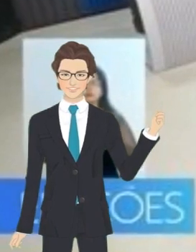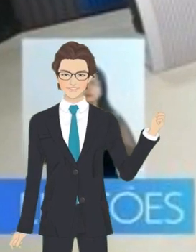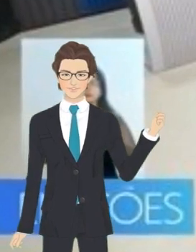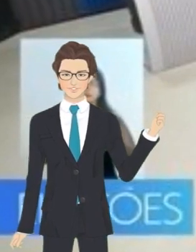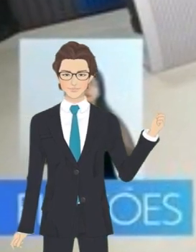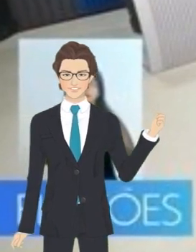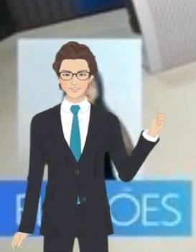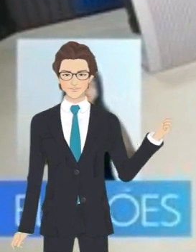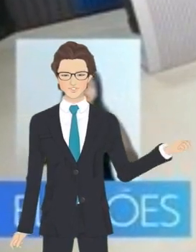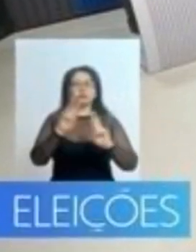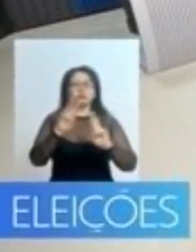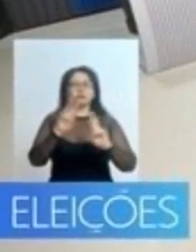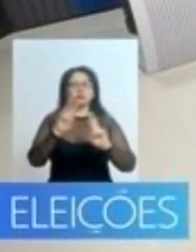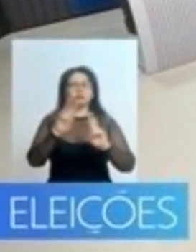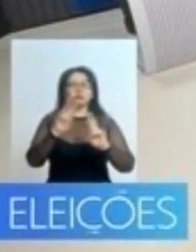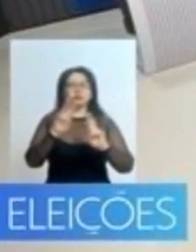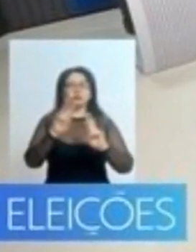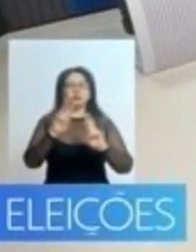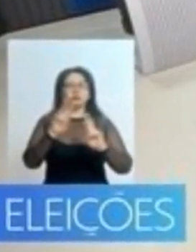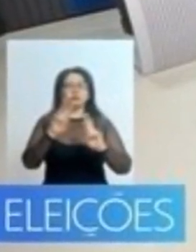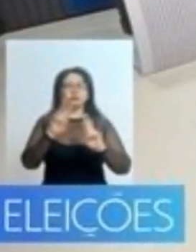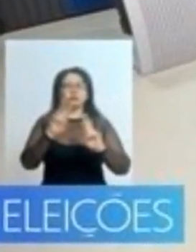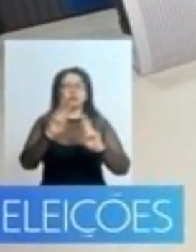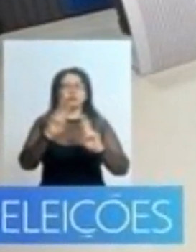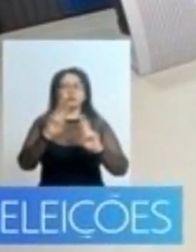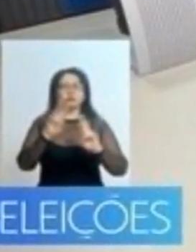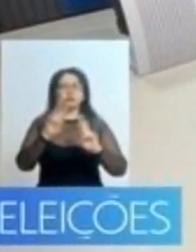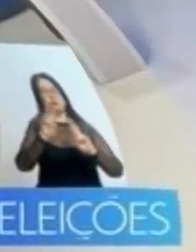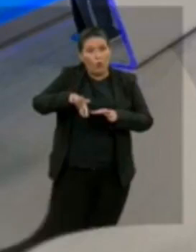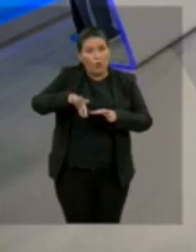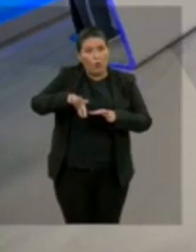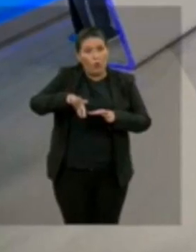pela GloboNews e pelo g1. O posicionamento dos candidatos no estúdio